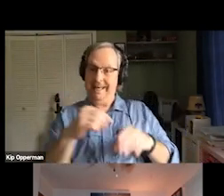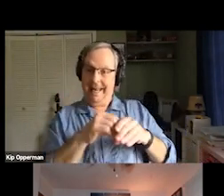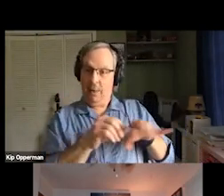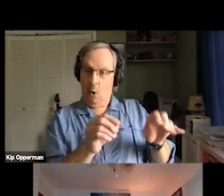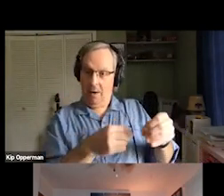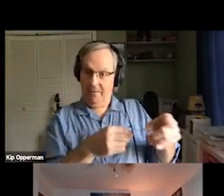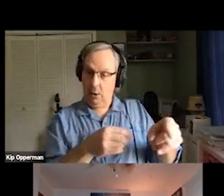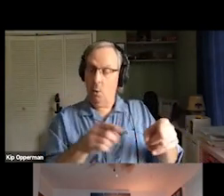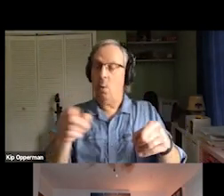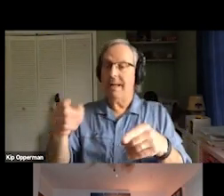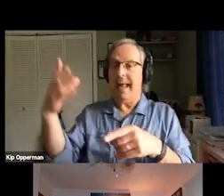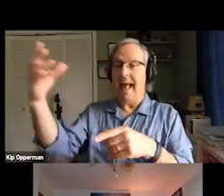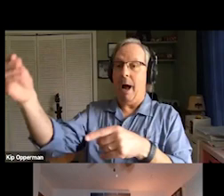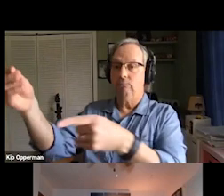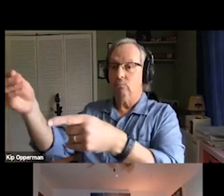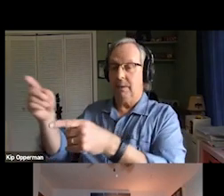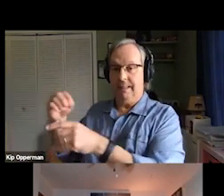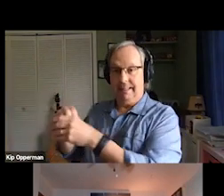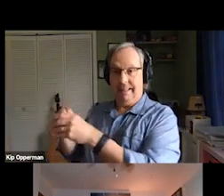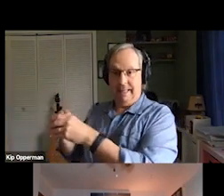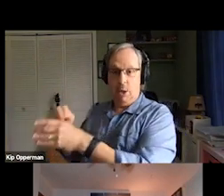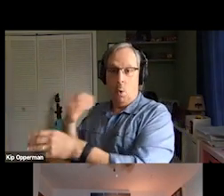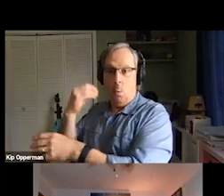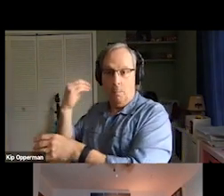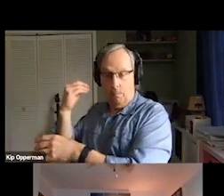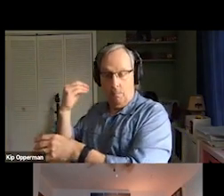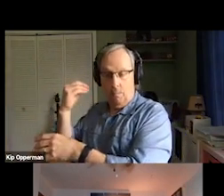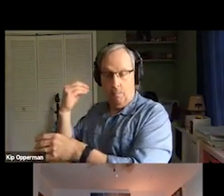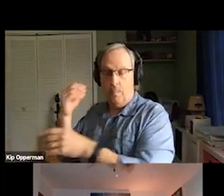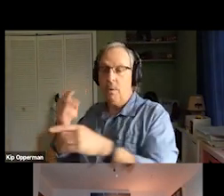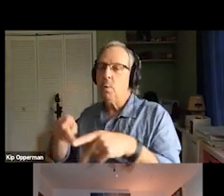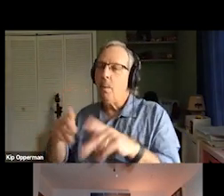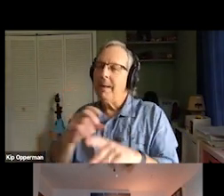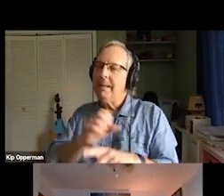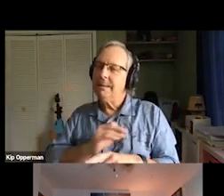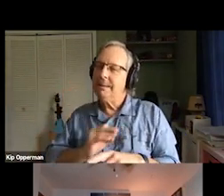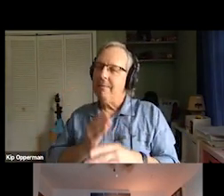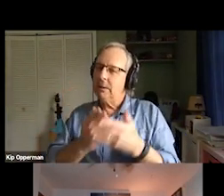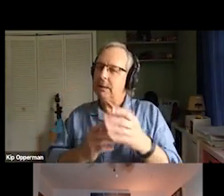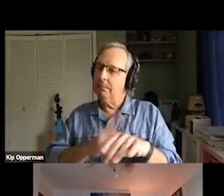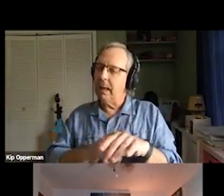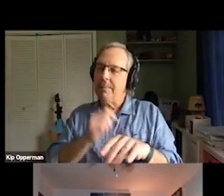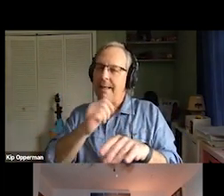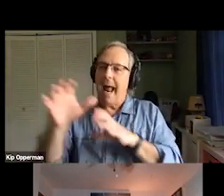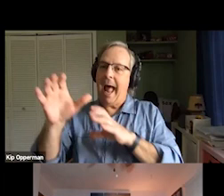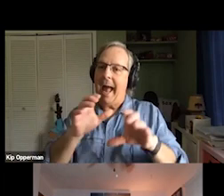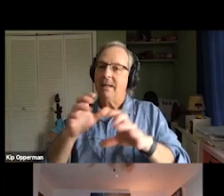y días en actividades de divulgación. Y al hacer eso, permitió al personal tener un tiempo en el que no estaban trabajando activamente en la comunidad.